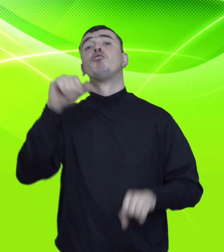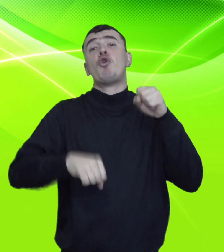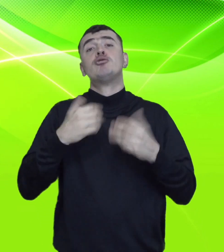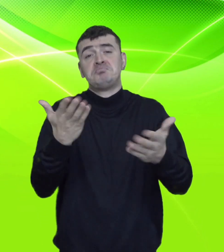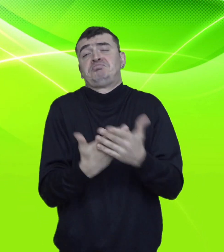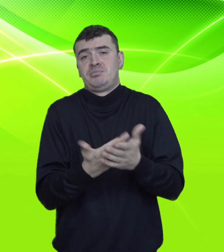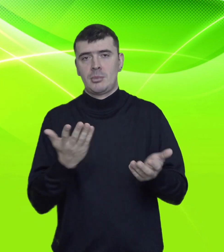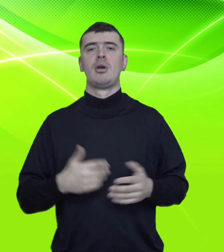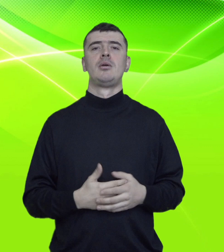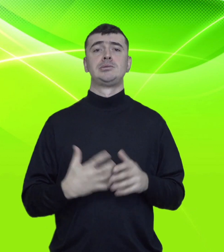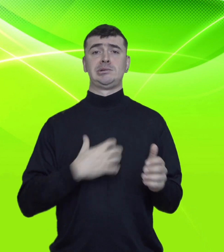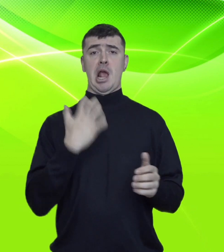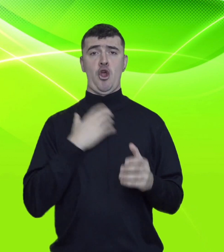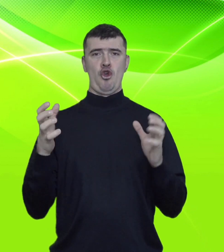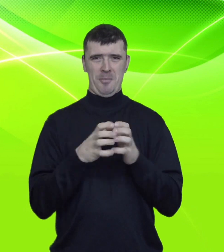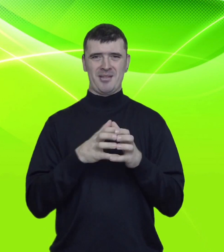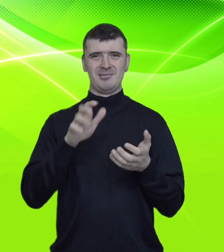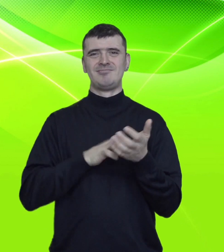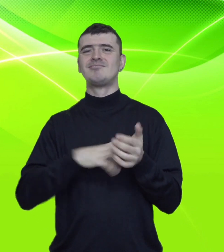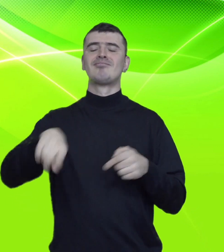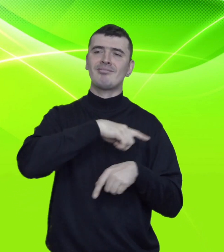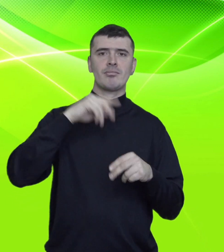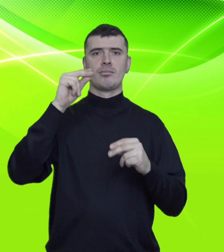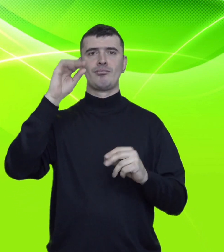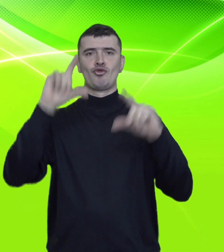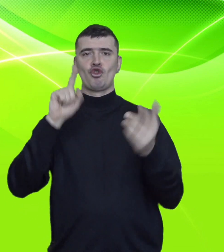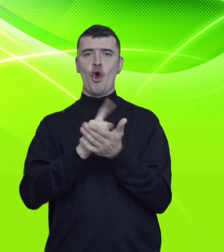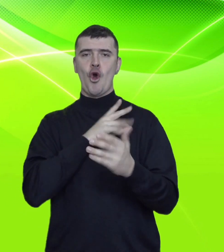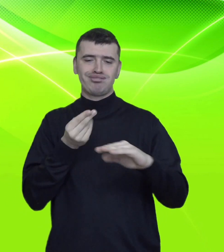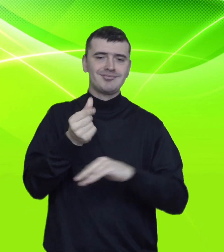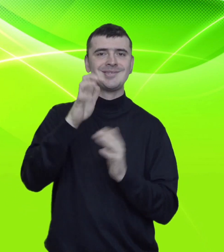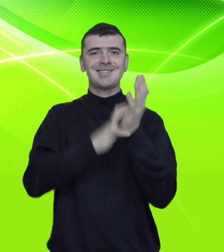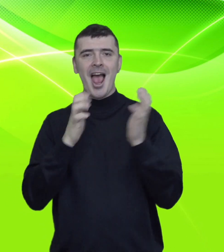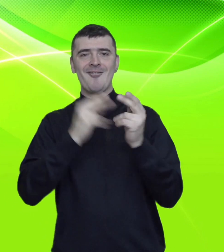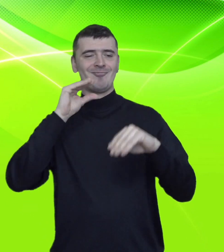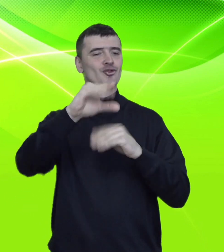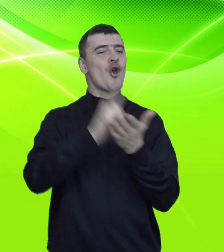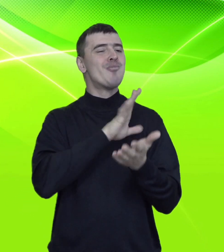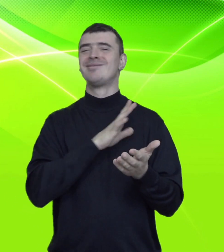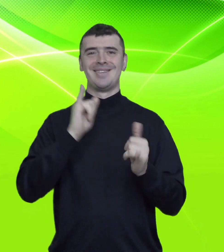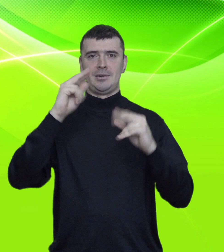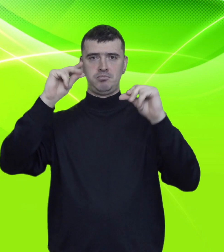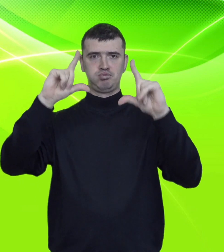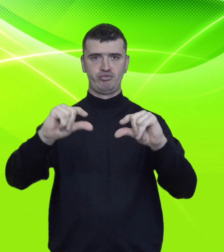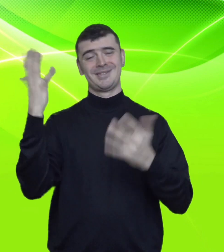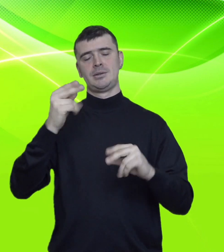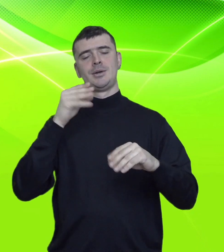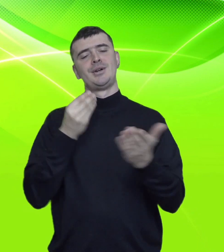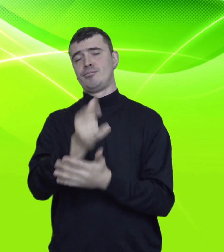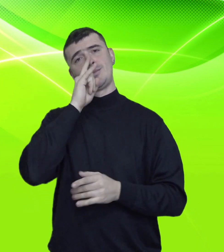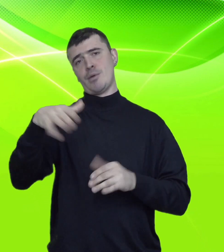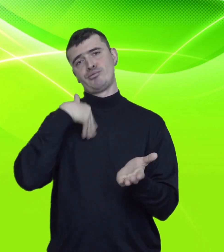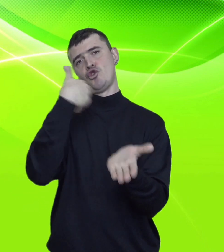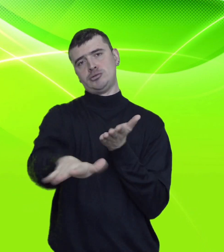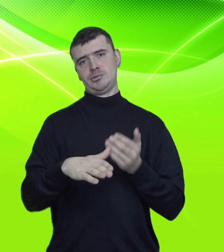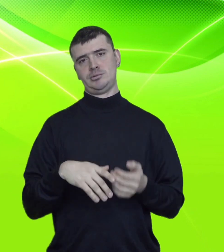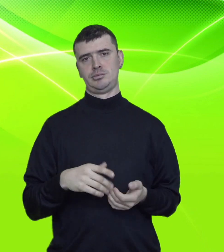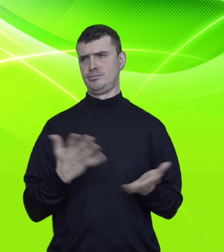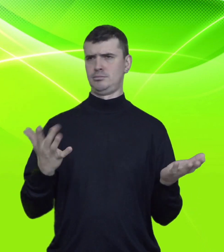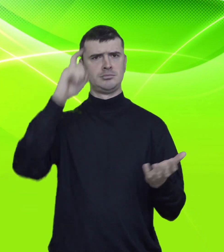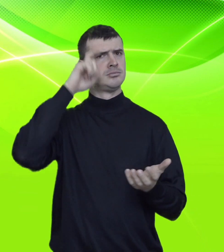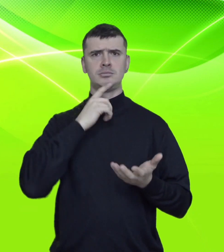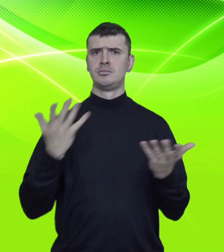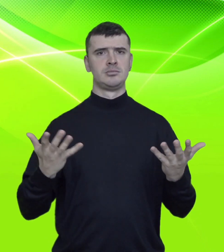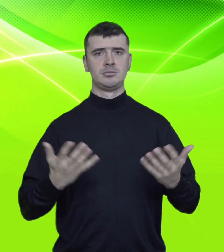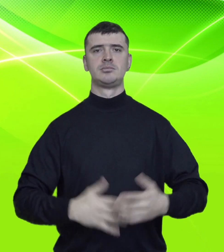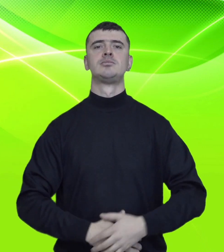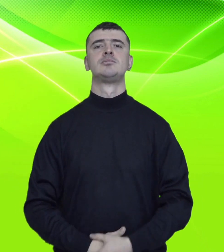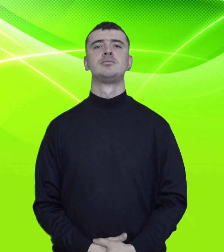А, возможно, страховая компания занизила сумму страховой выплаты или вообще отказалась платить.